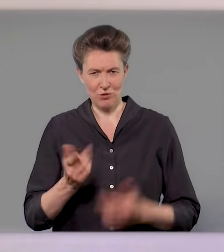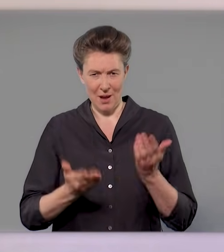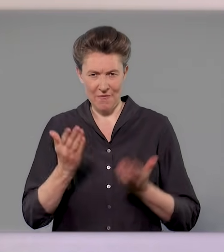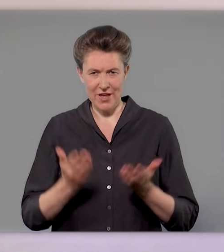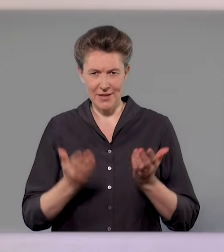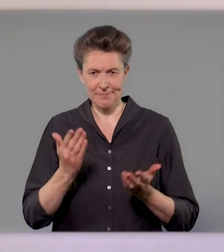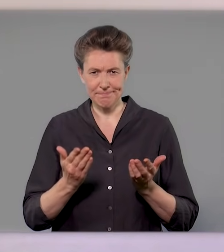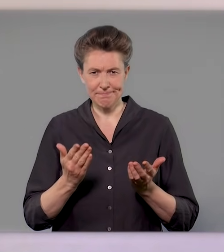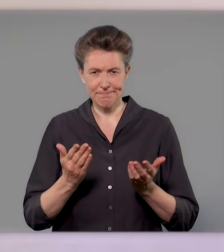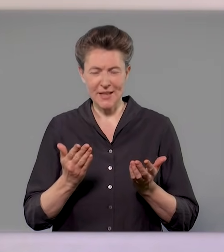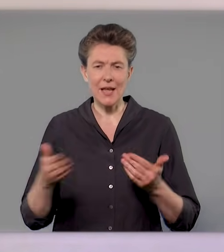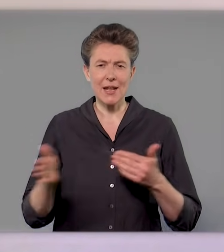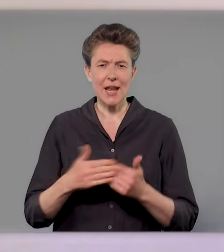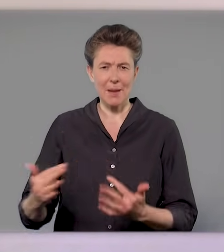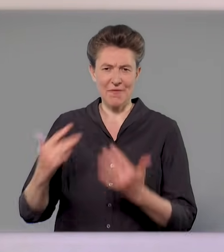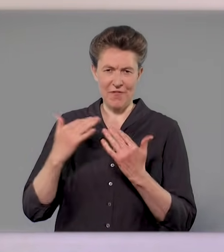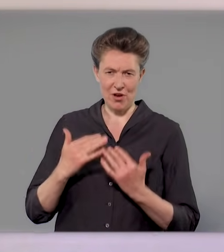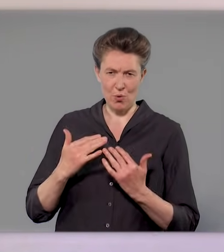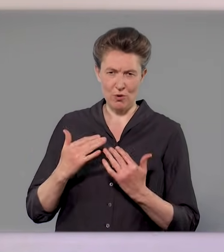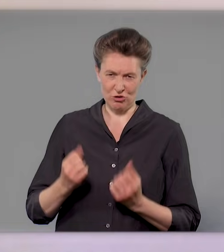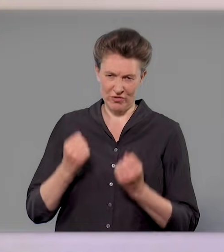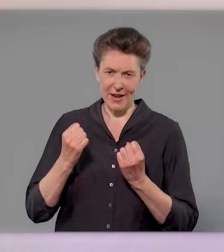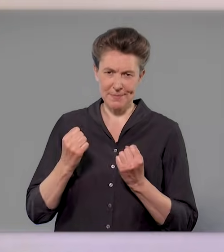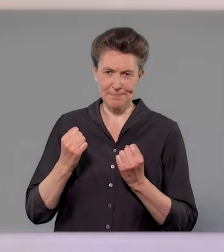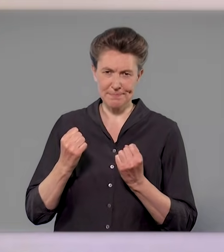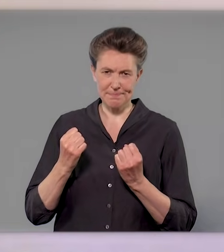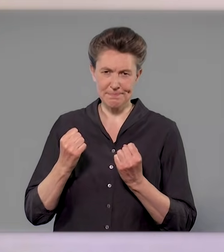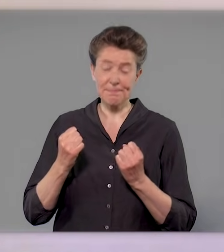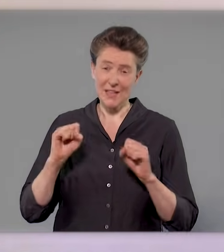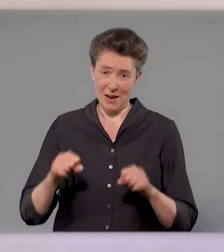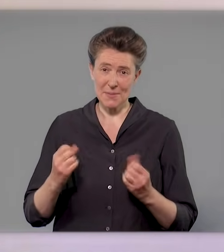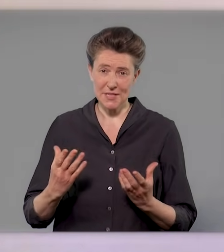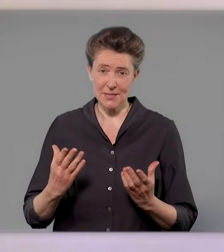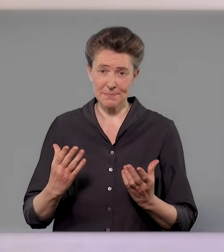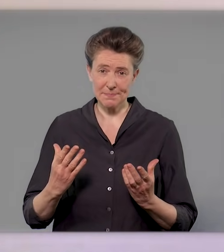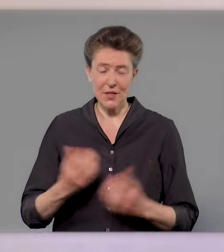einer schweren Impfnebenwirkung. So etwas tritt in Form dieser seltenen Thrombosen